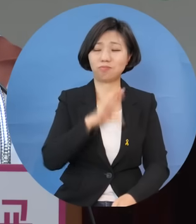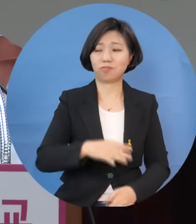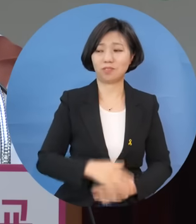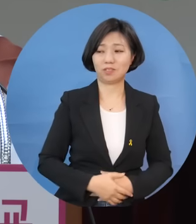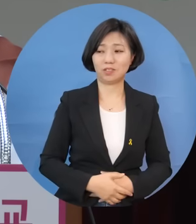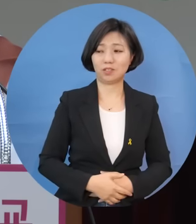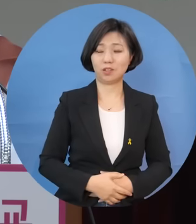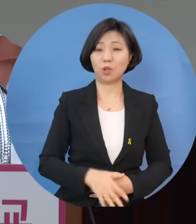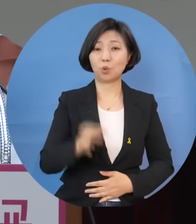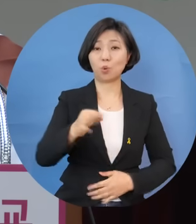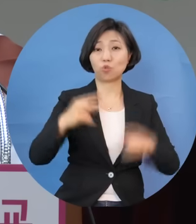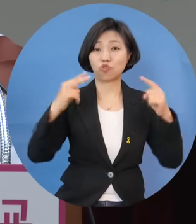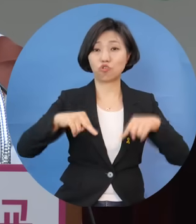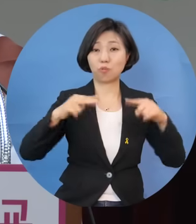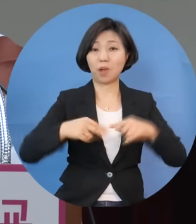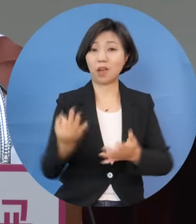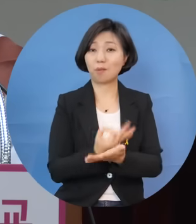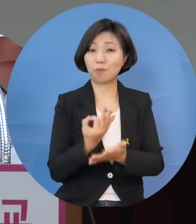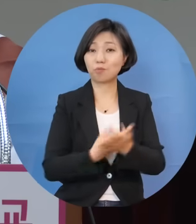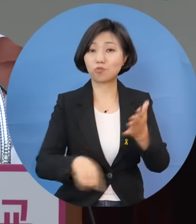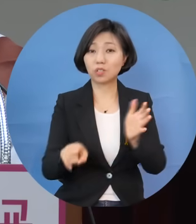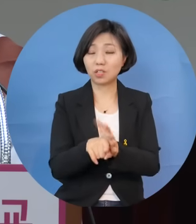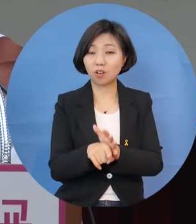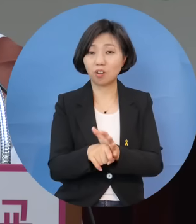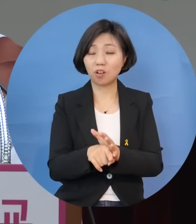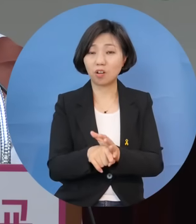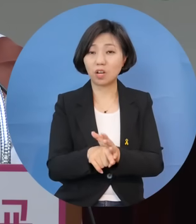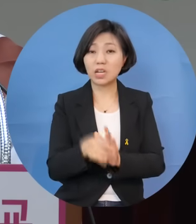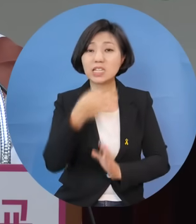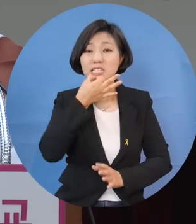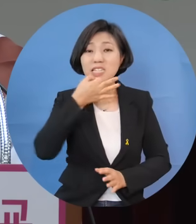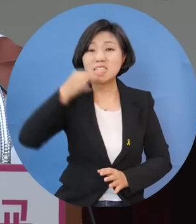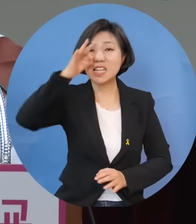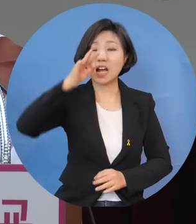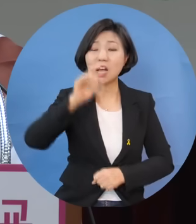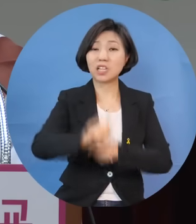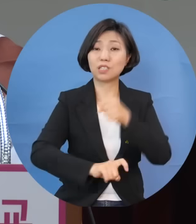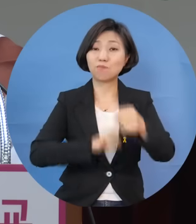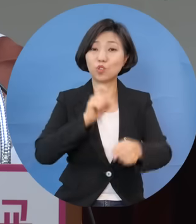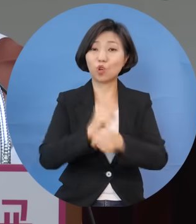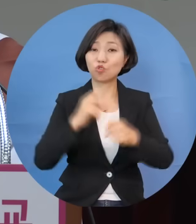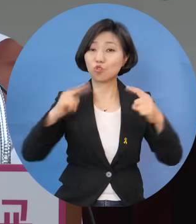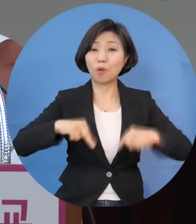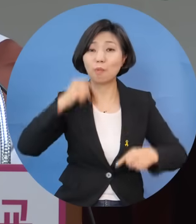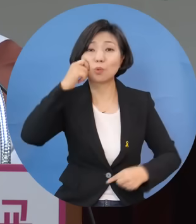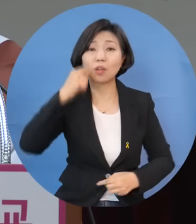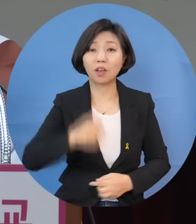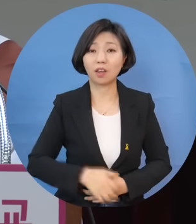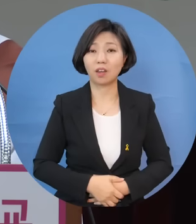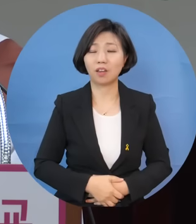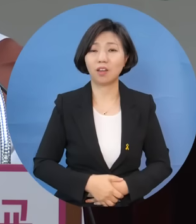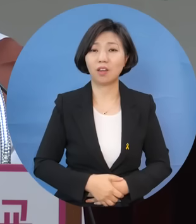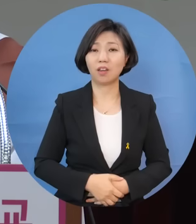요즘 돈 두 배로 벌려면, 은행 이자가 십 년 만에 두 배가 됩니까? 안 되는데 그 불전함에 돈 집어넣어서 이틀 만에 두 배로 불어나면